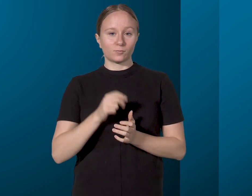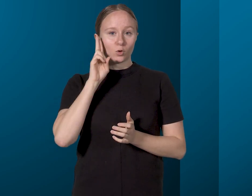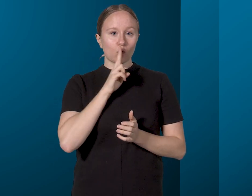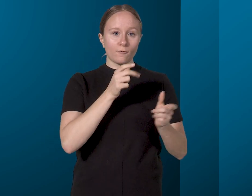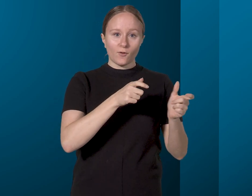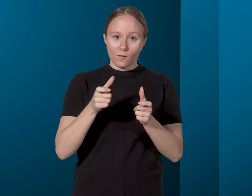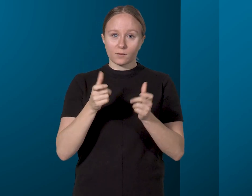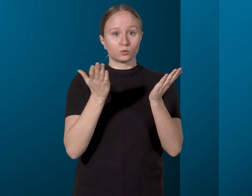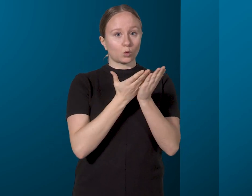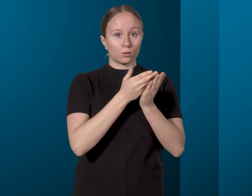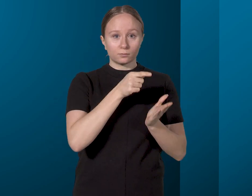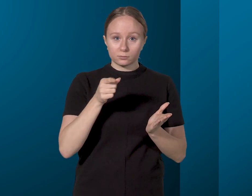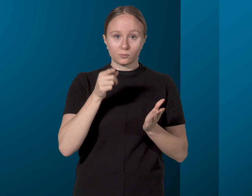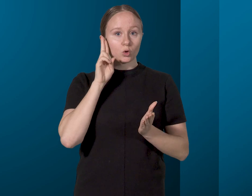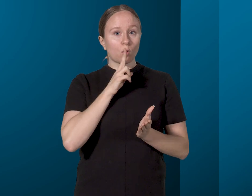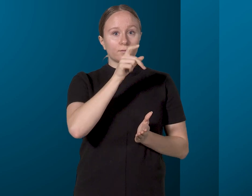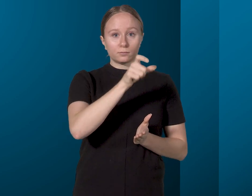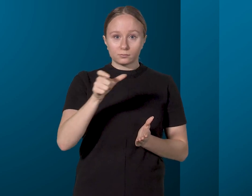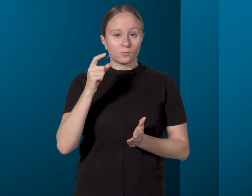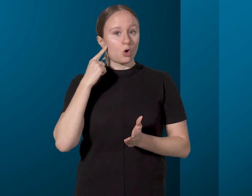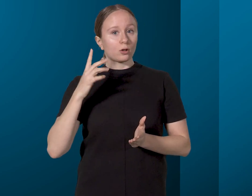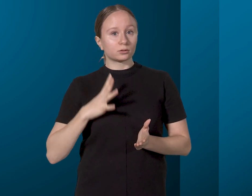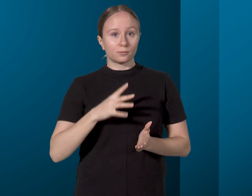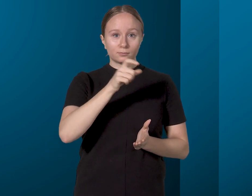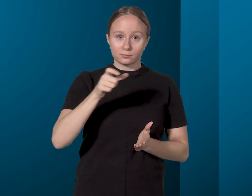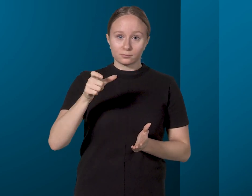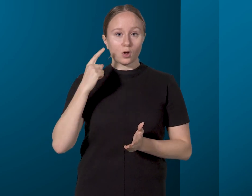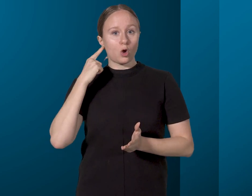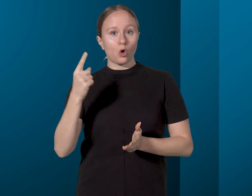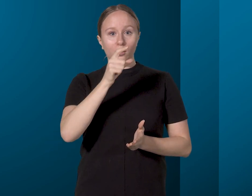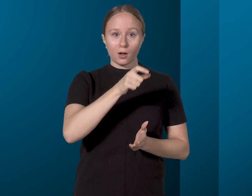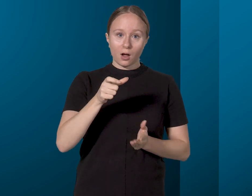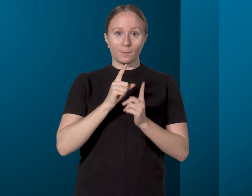Dövföreningar, skolor, döva, hörselskadade och hörande personer -